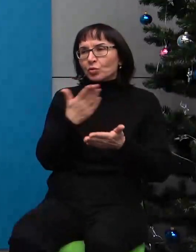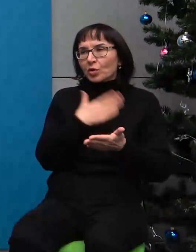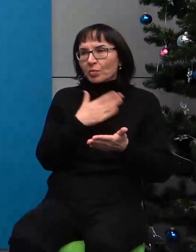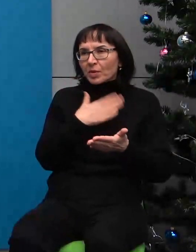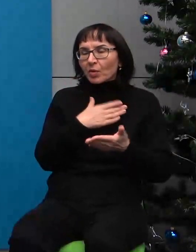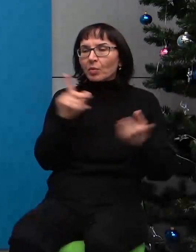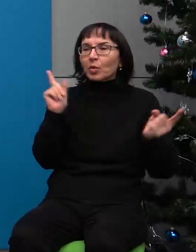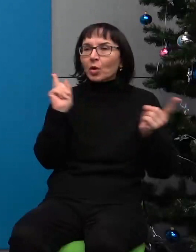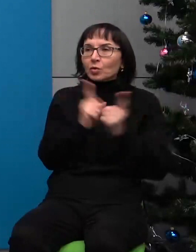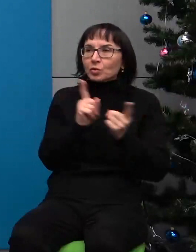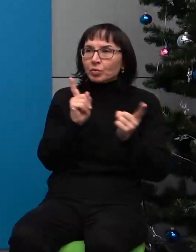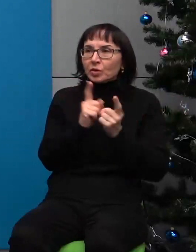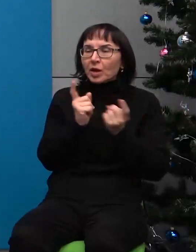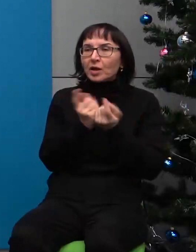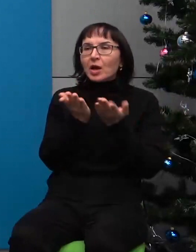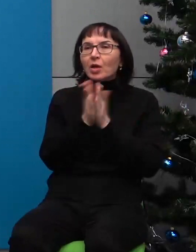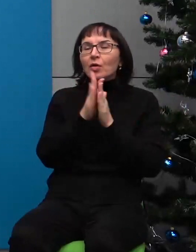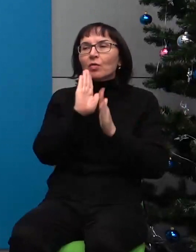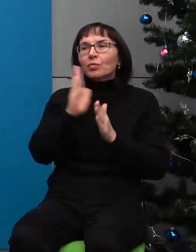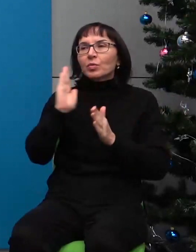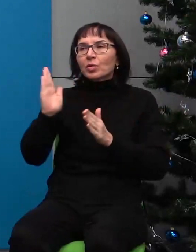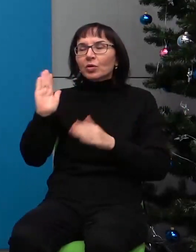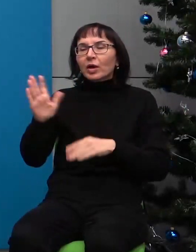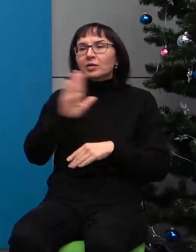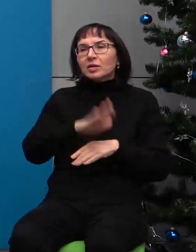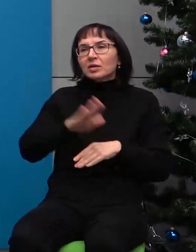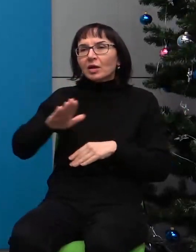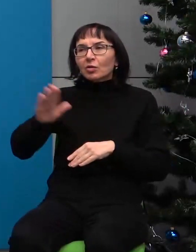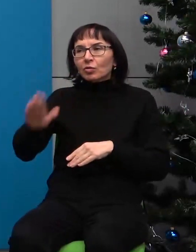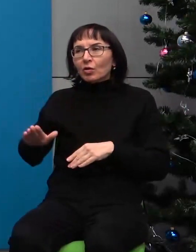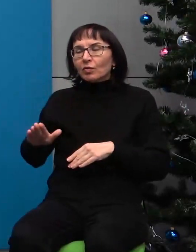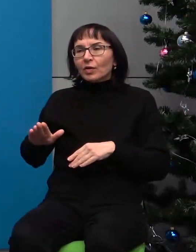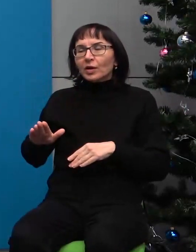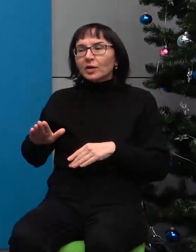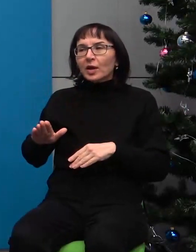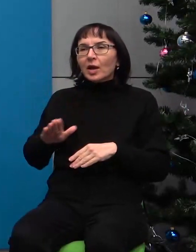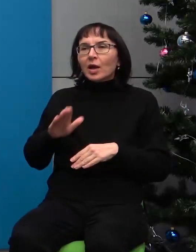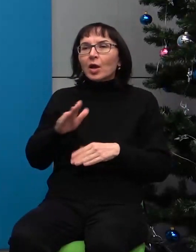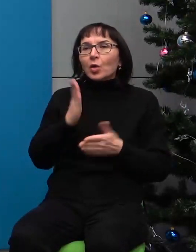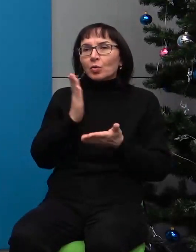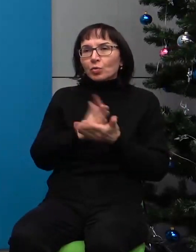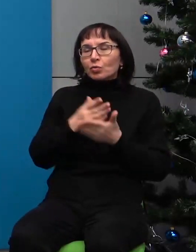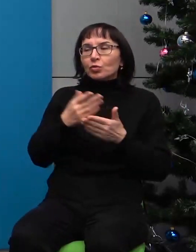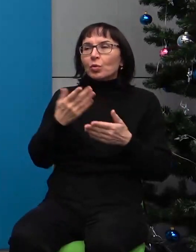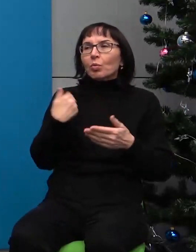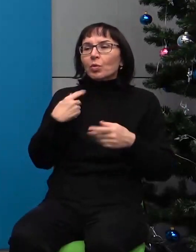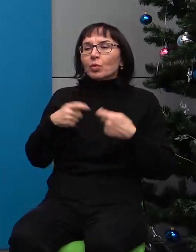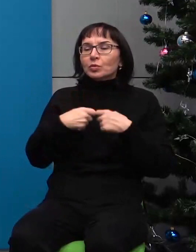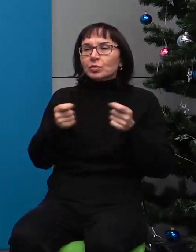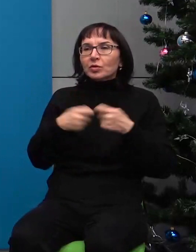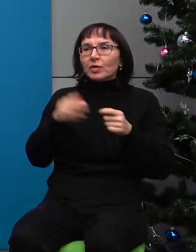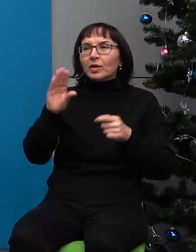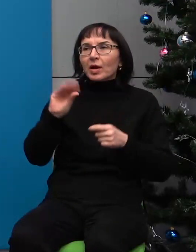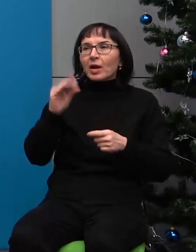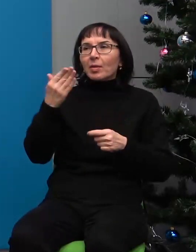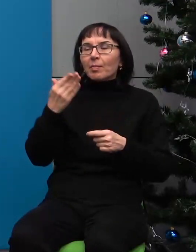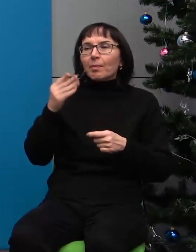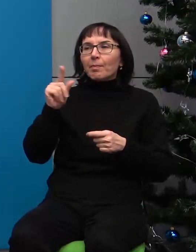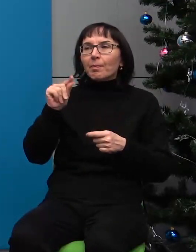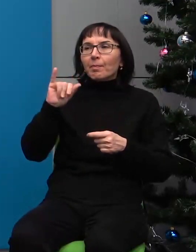od razu nagle byłem po prostu między tam Żulczykiem, Orbitowskim na jakimś spotkaniu i tak naprawdę teraz mi się wydaje, że to był mega fart,